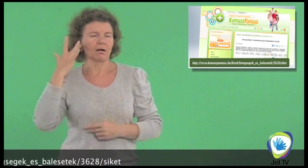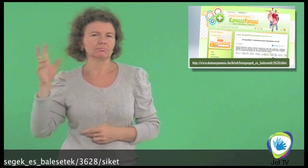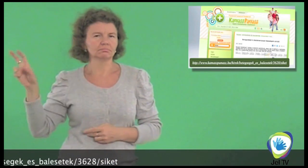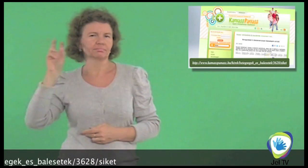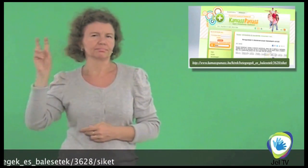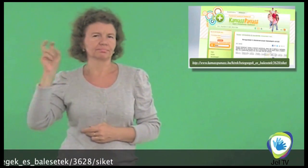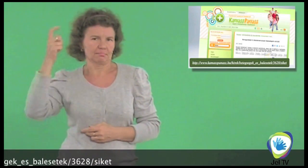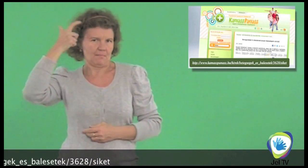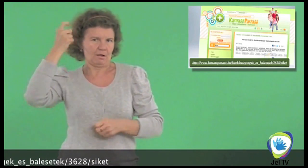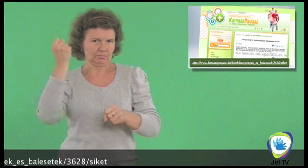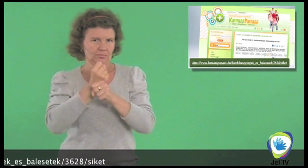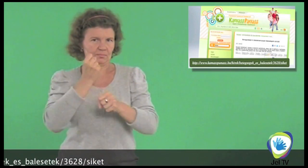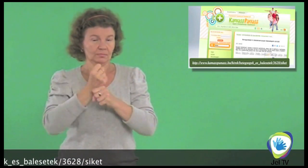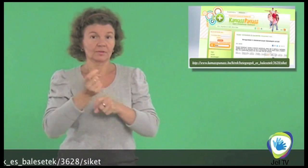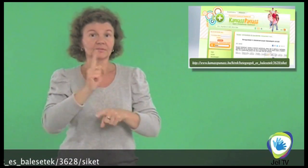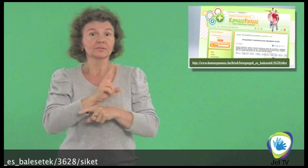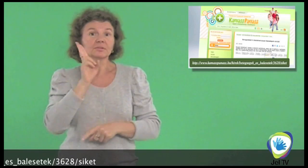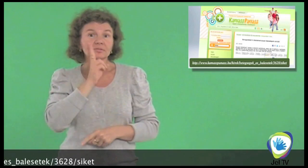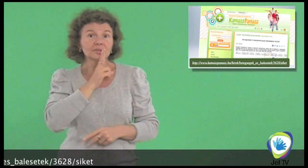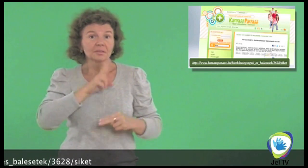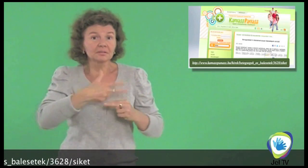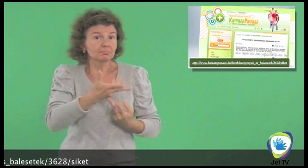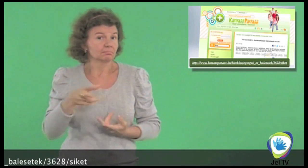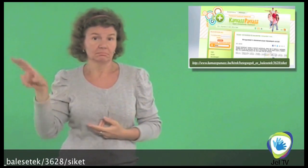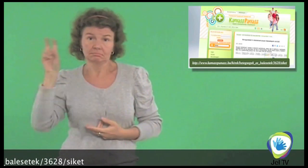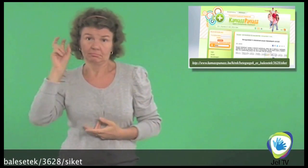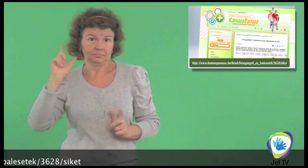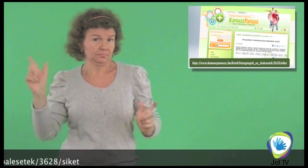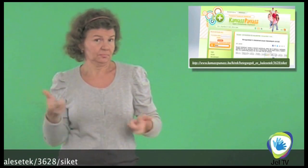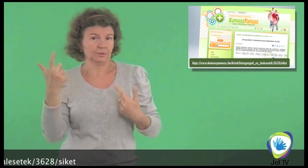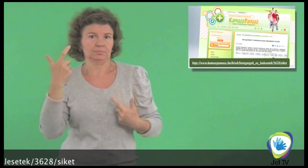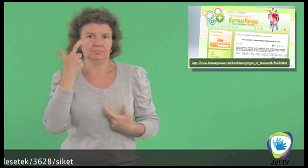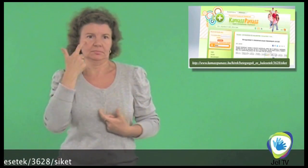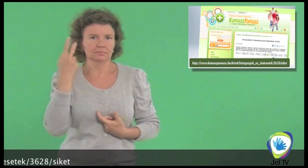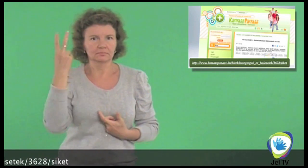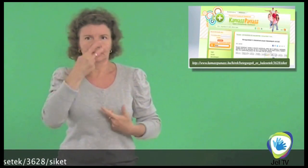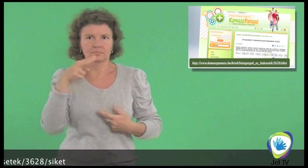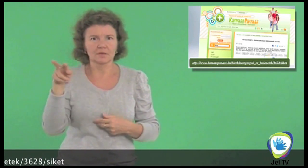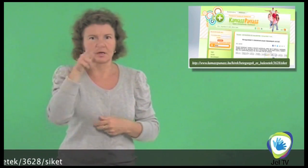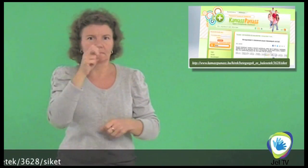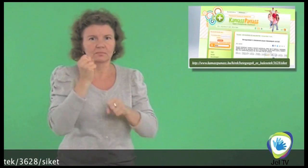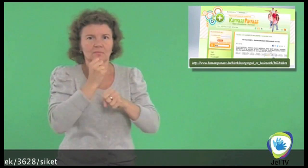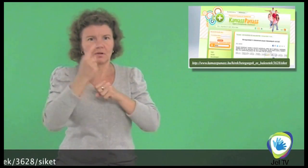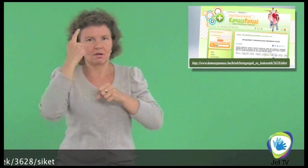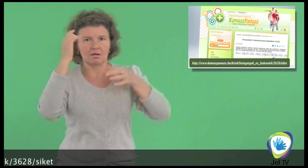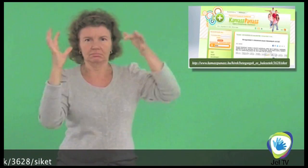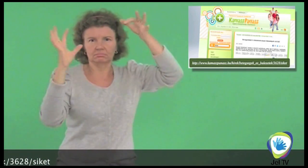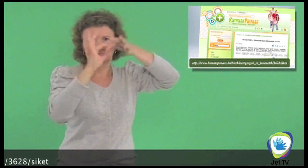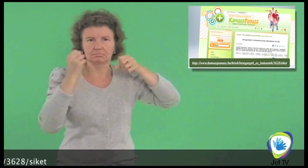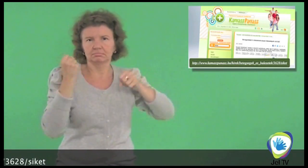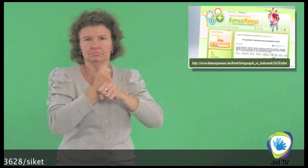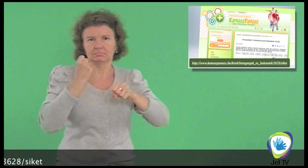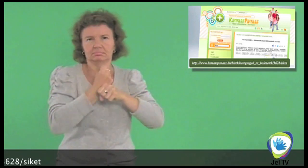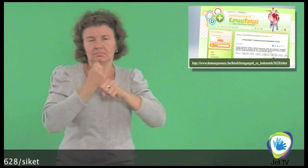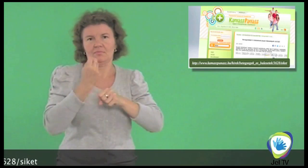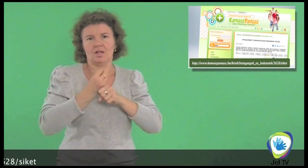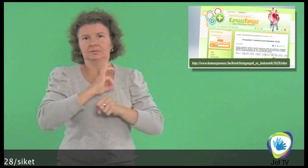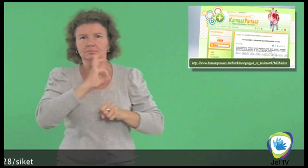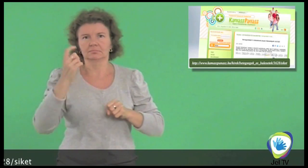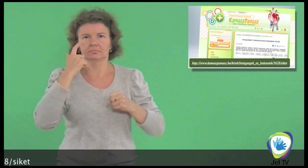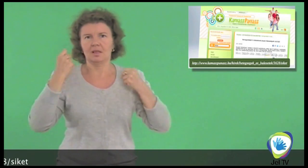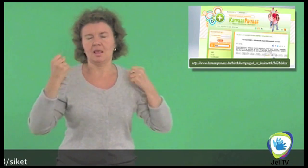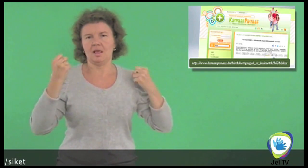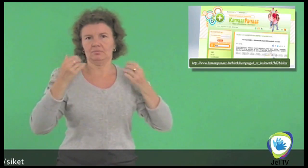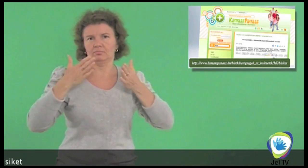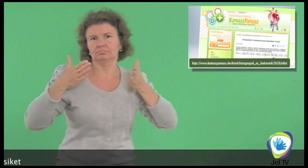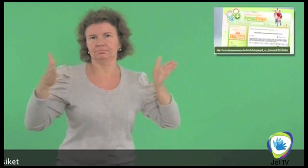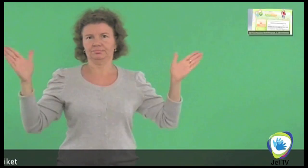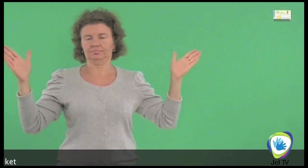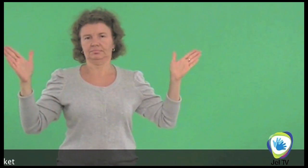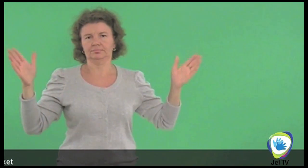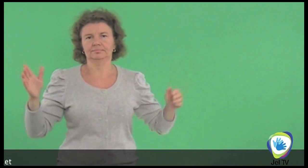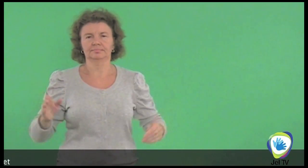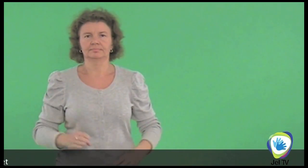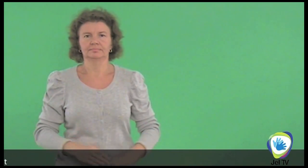hogy a hallóknál a hallás során az agy dolgozik, a siketeknél, mivel nincs hallás, a szem dolgozik az aggyal együtt, ezért látnak jobban, erõsebben.